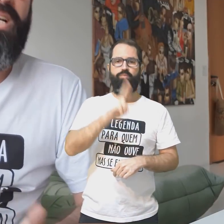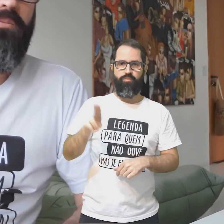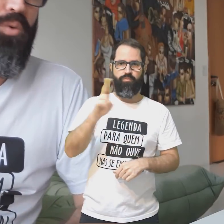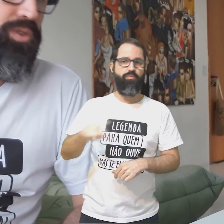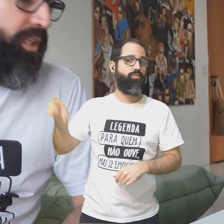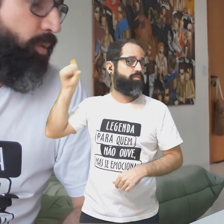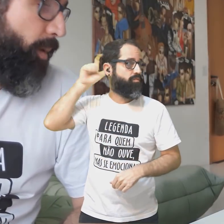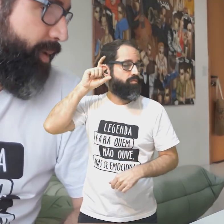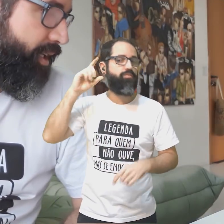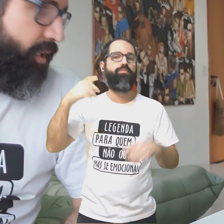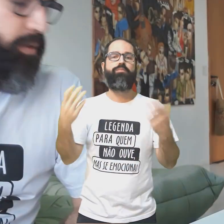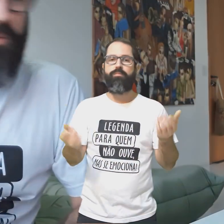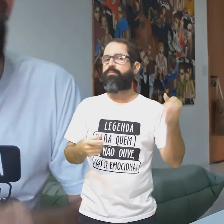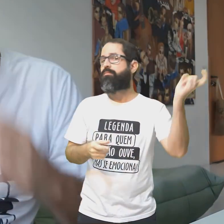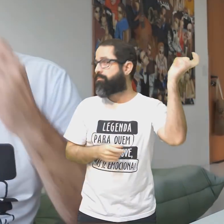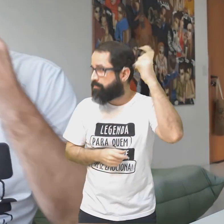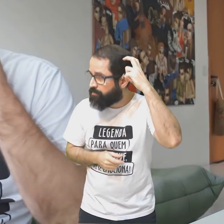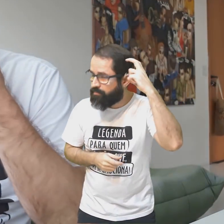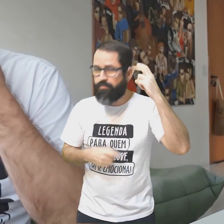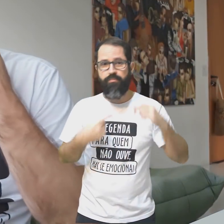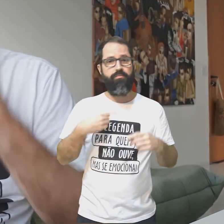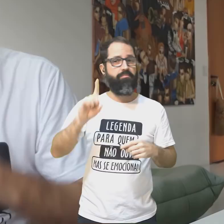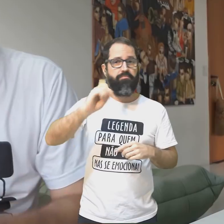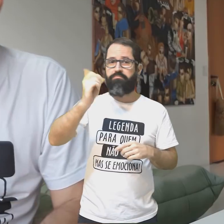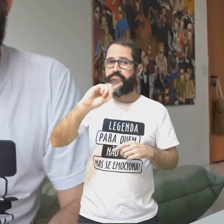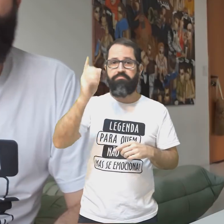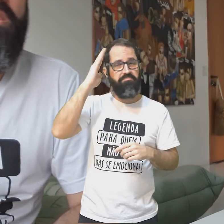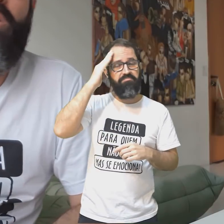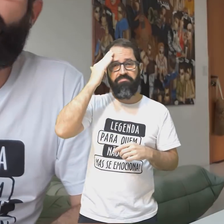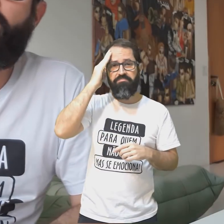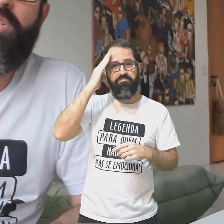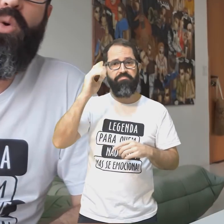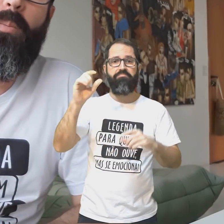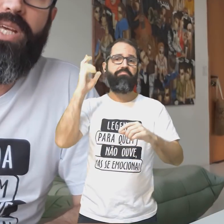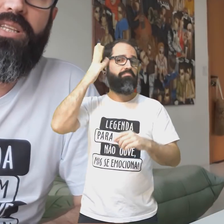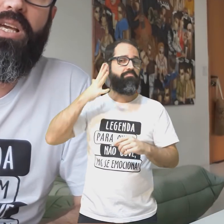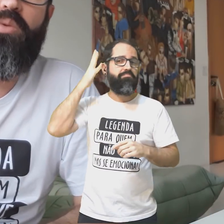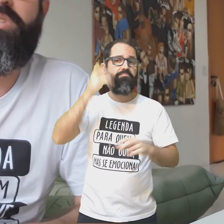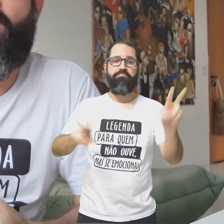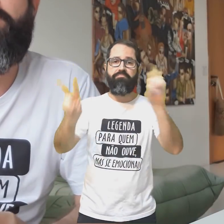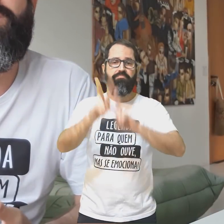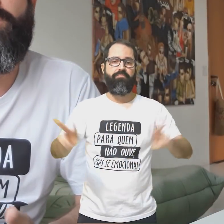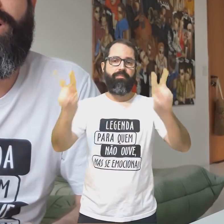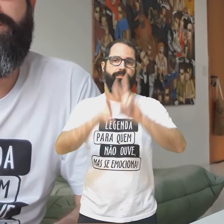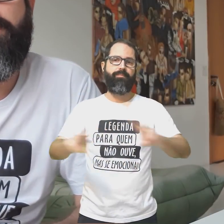mesmo usando aparelho auditivo e implante, não consigo compreender os audiovisuais...